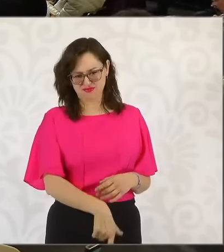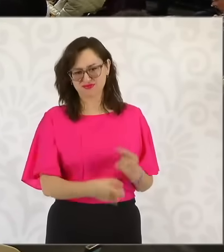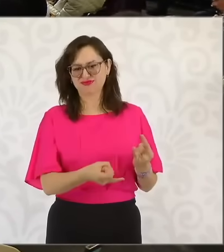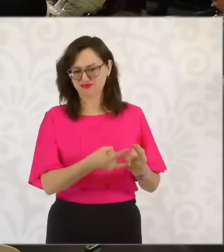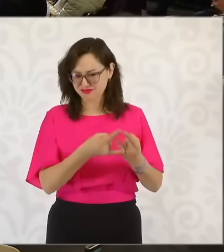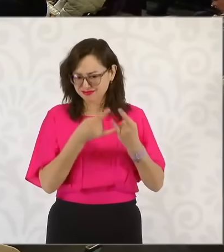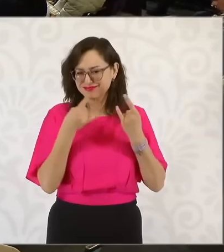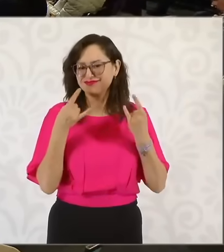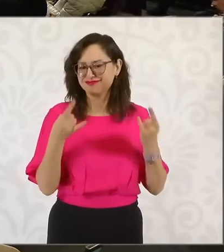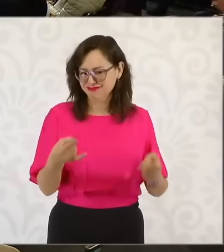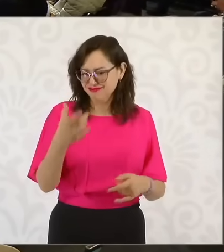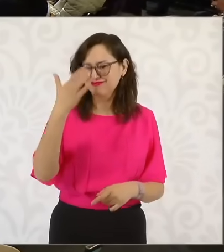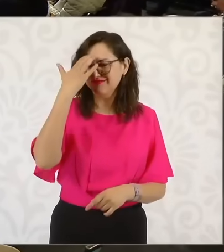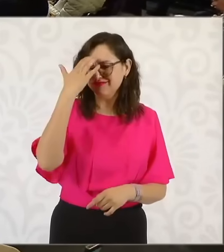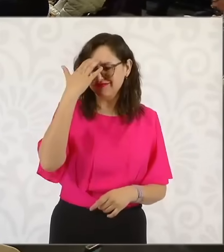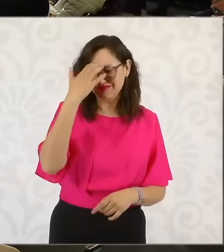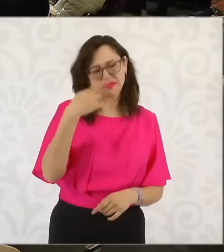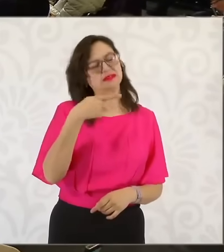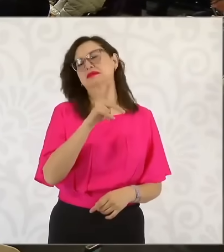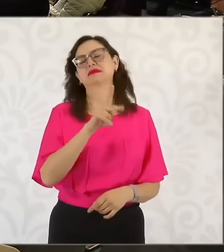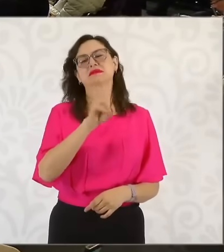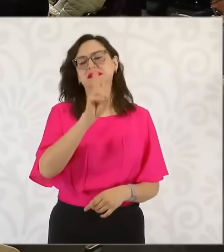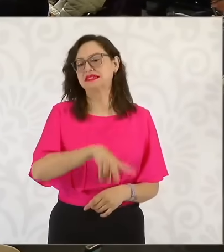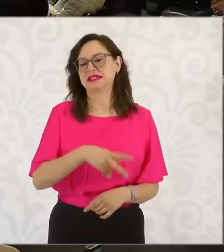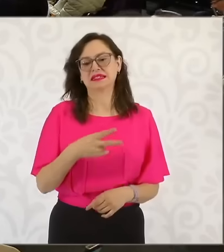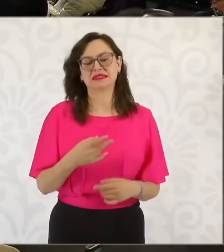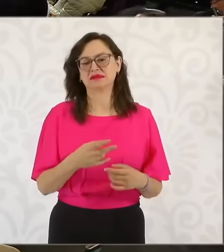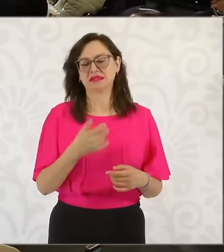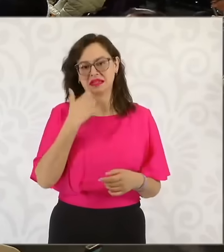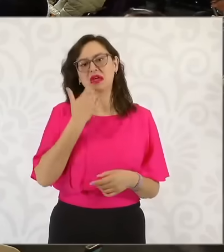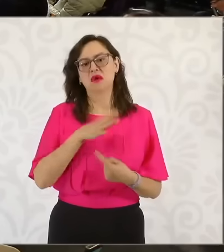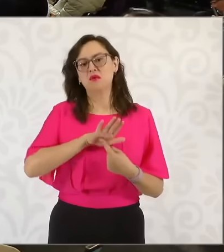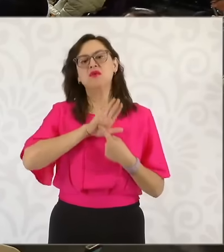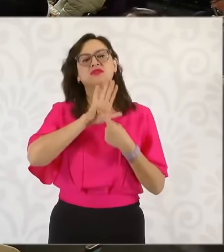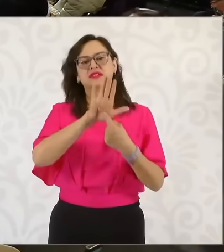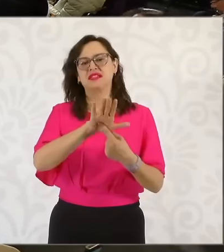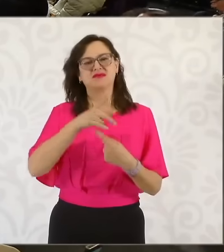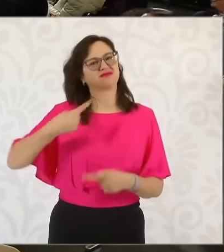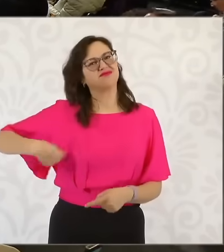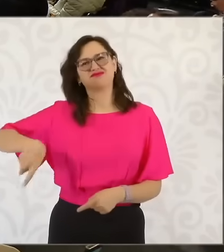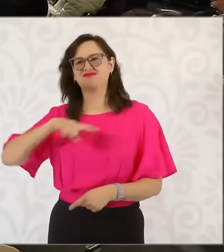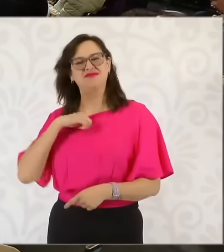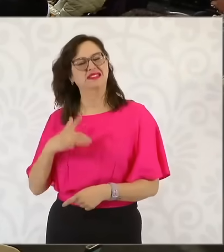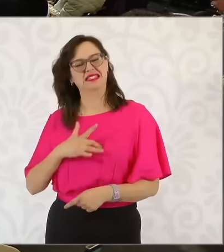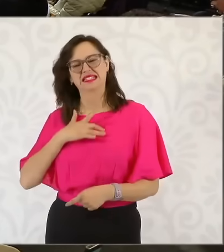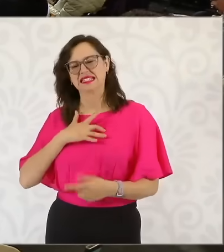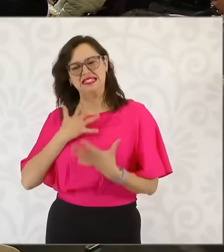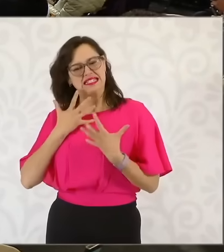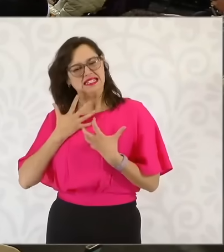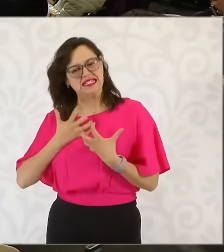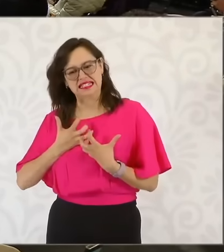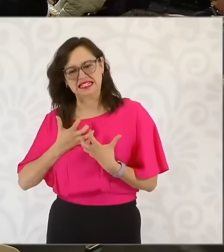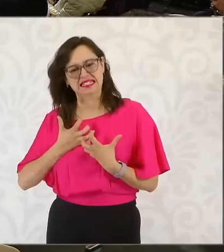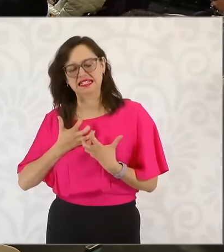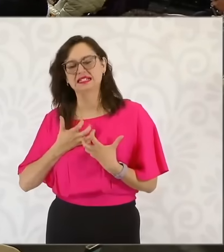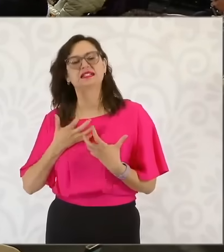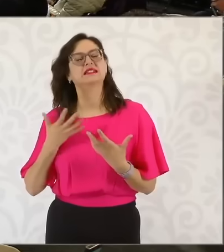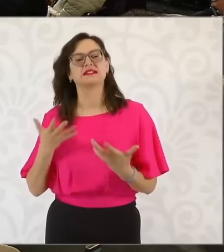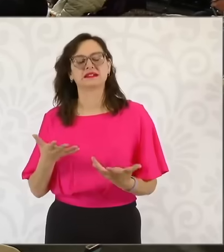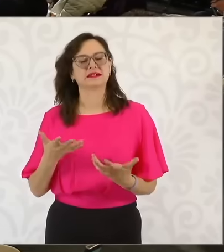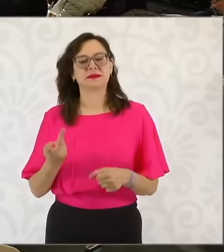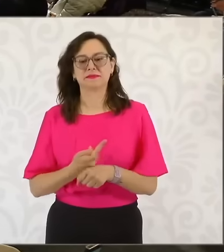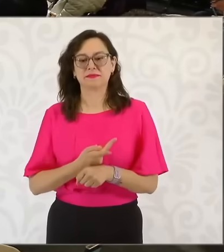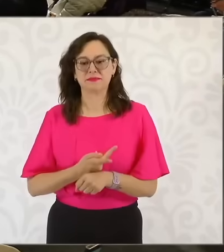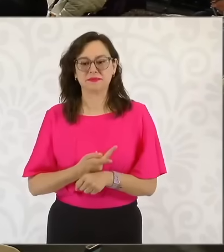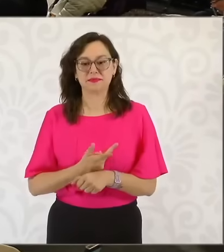es la eh lastima también este esta circunstancia y lo recordamos muy bien cuando eh de repente de un